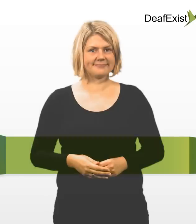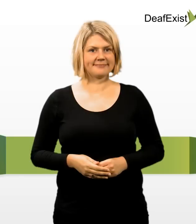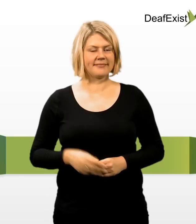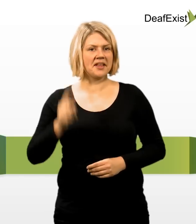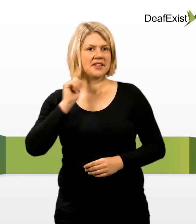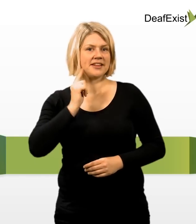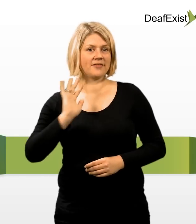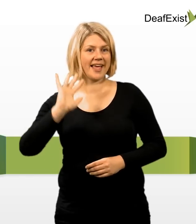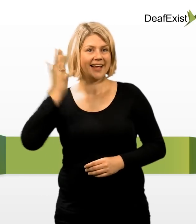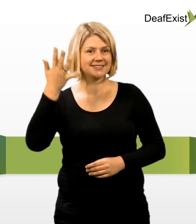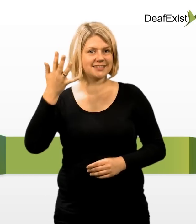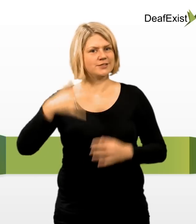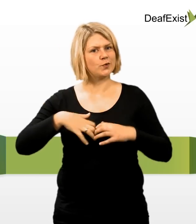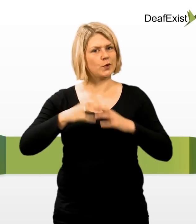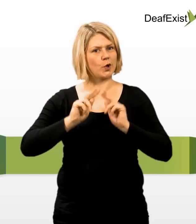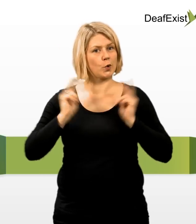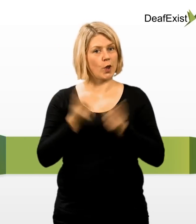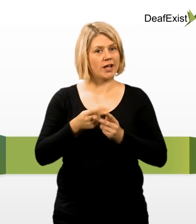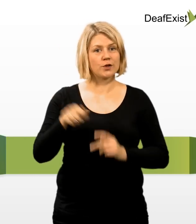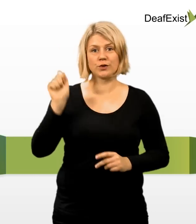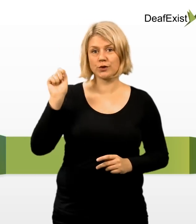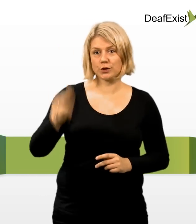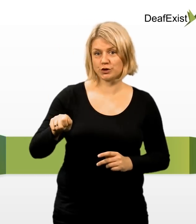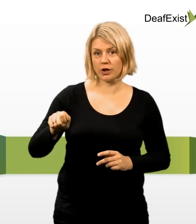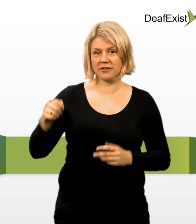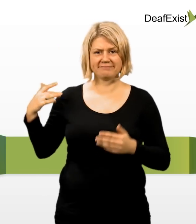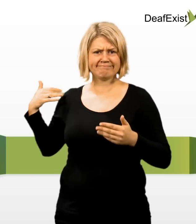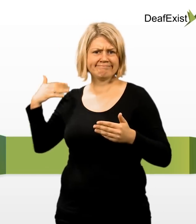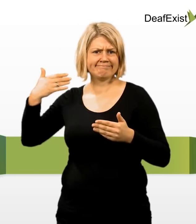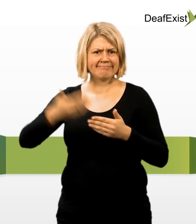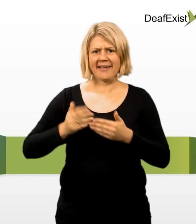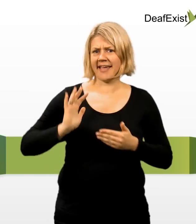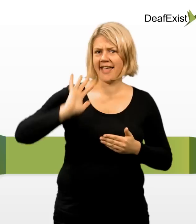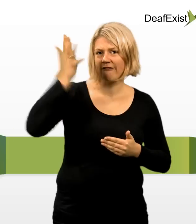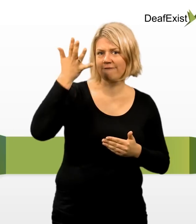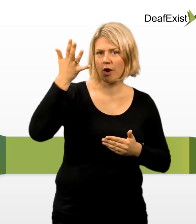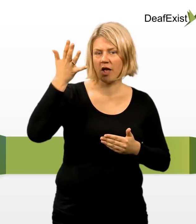Das erste DeafExist Gründerkolleg in Düsseldorf ist erfolgreich verlaufen.